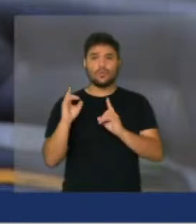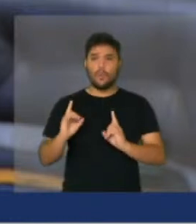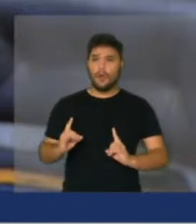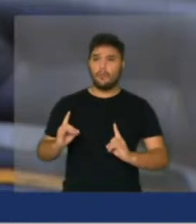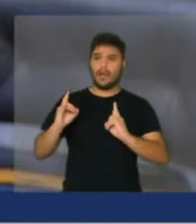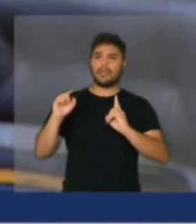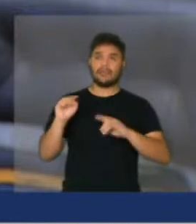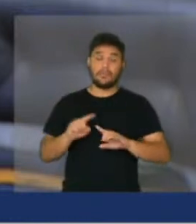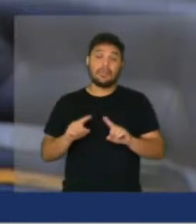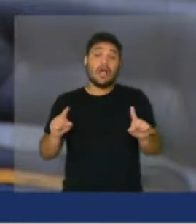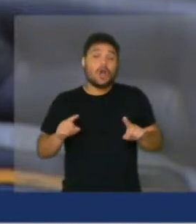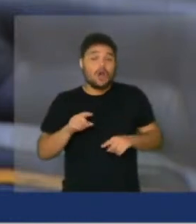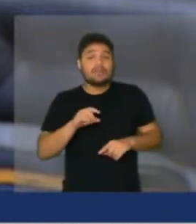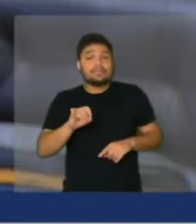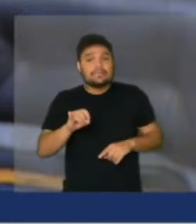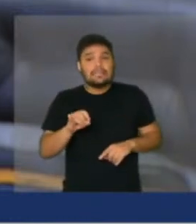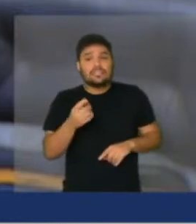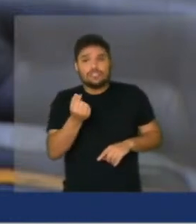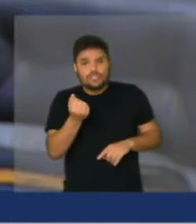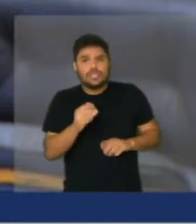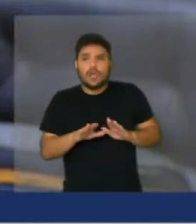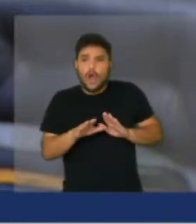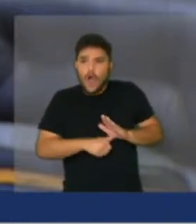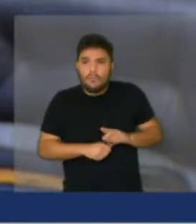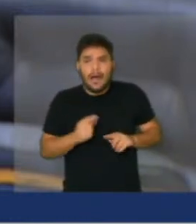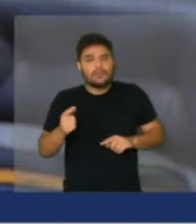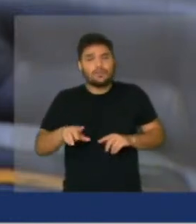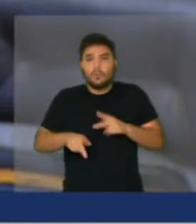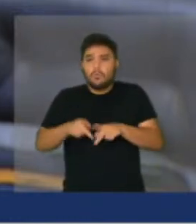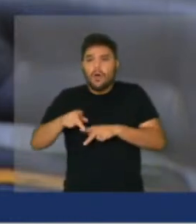APARTAMENTO, MANÍACO NE SÓ, DINHEIRO ROUBADO DO POVO BRASILEIRO, NÃO DO MINISTRO PAULO GUEDES, O DINHEIRO É DO